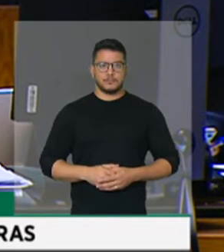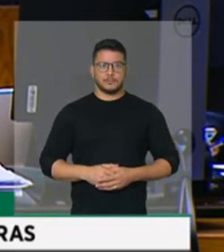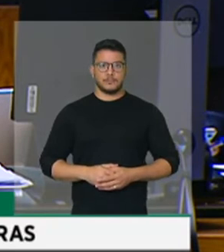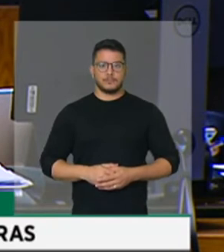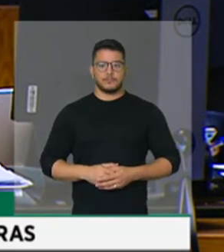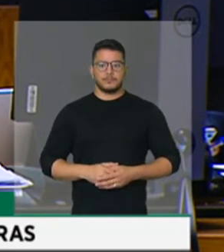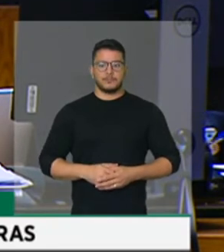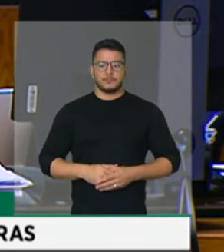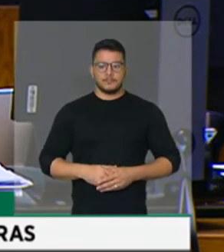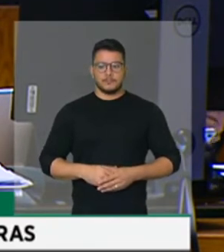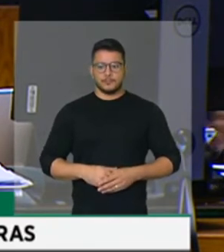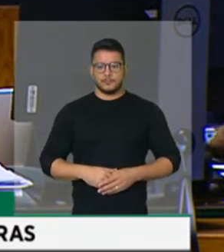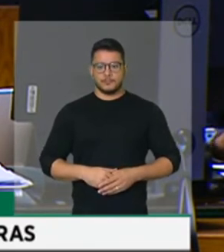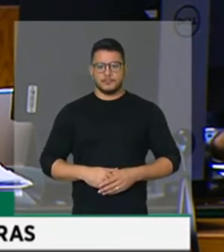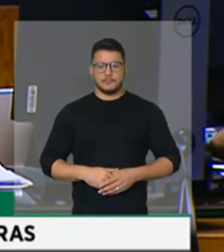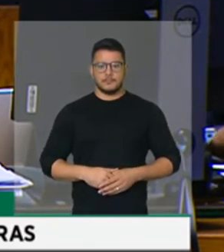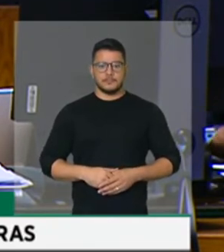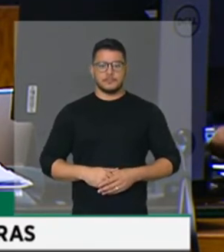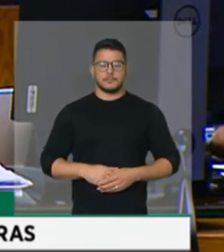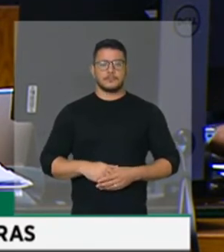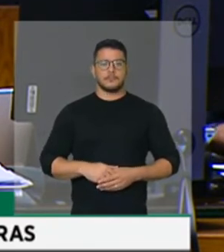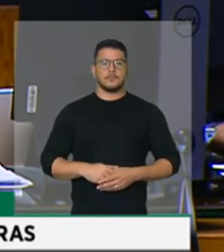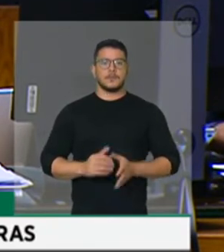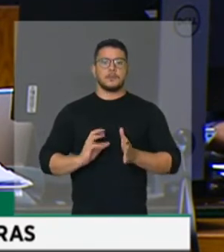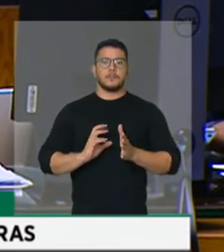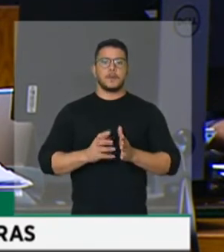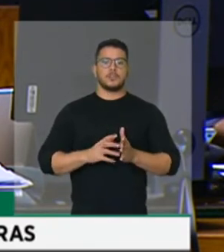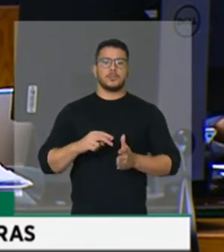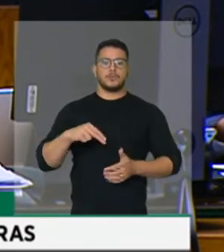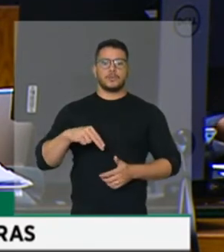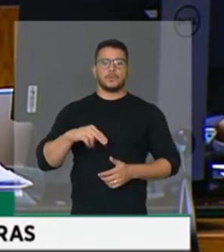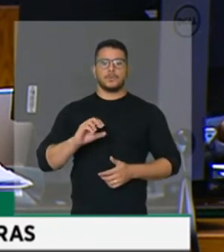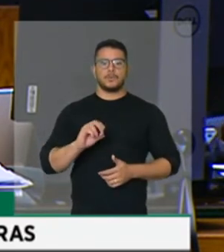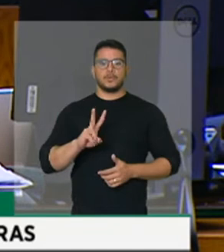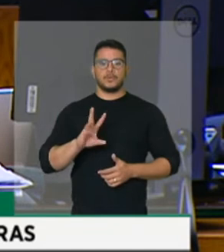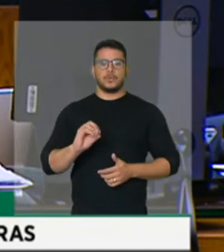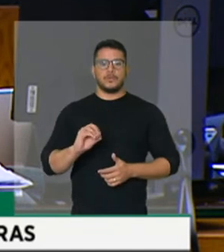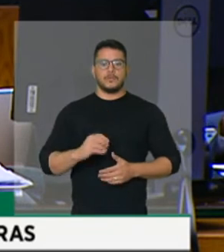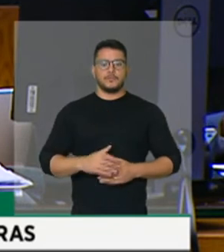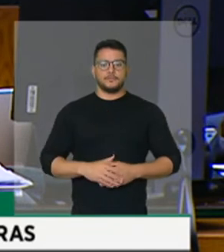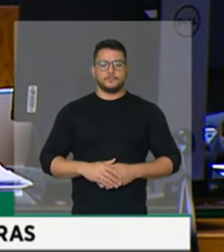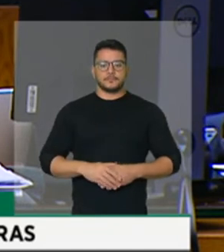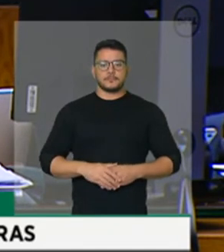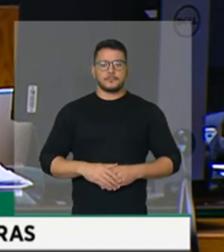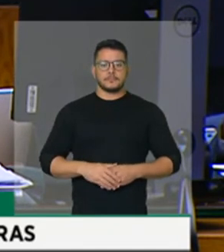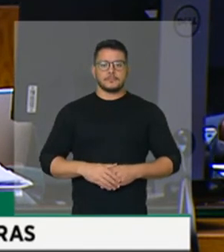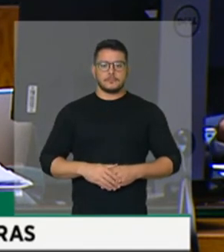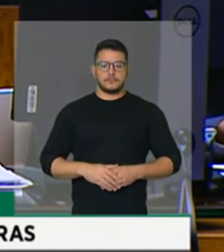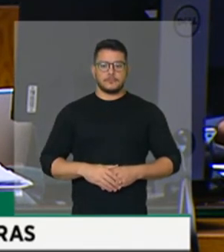ESTA É A NOSSA POSTURA, PRESIDO. MUITO OBRIGADO. [DEPUTADO]: COMO ORIENTA O NOVO? O PSOL FOI